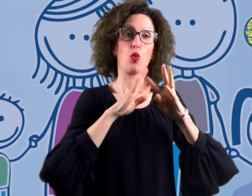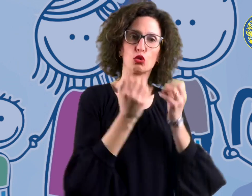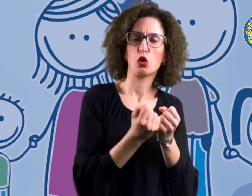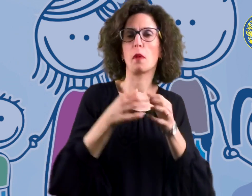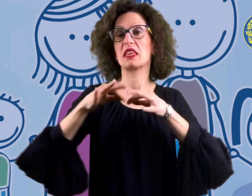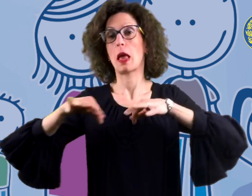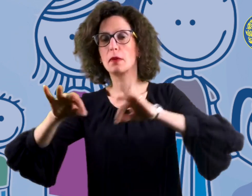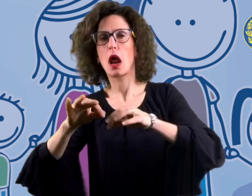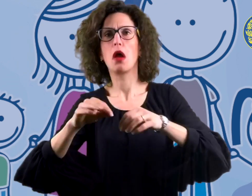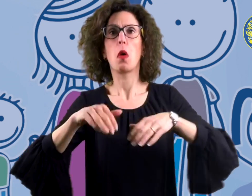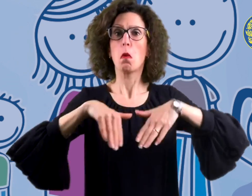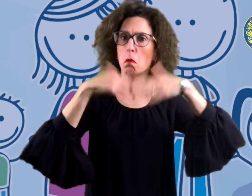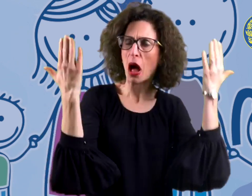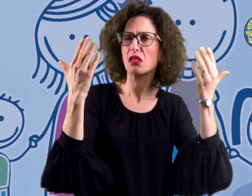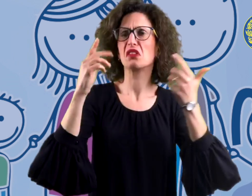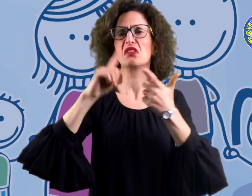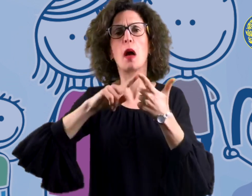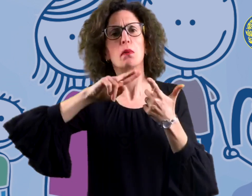Ci saranno i workshop e i seminari di mattina, di